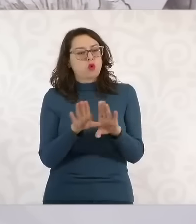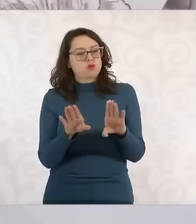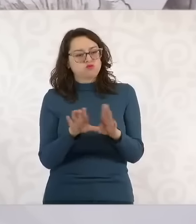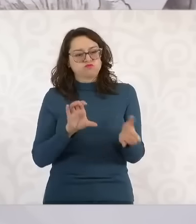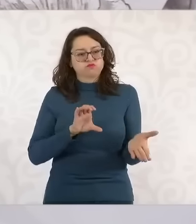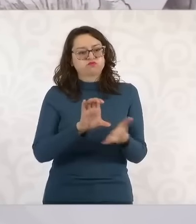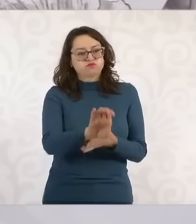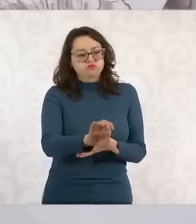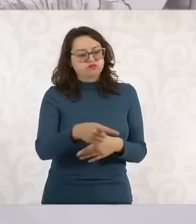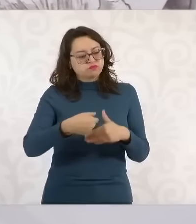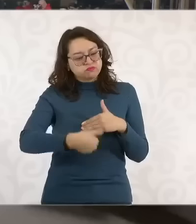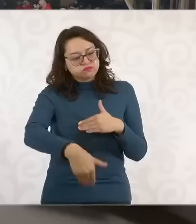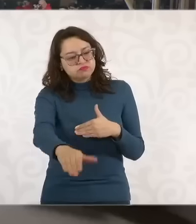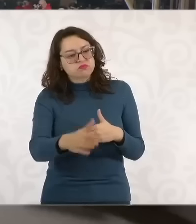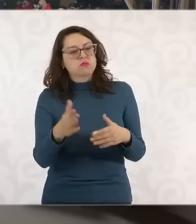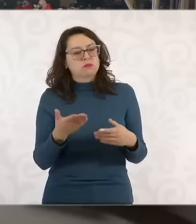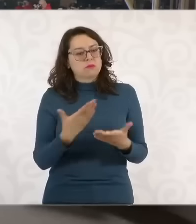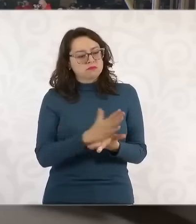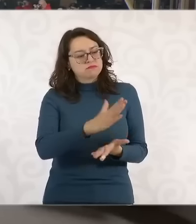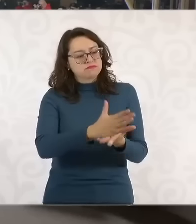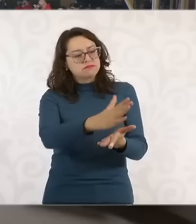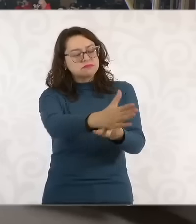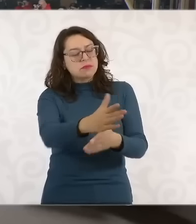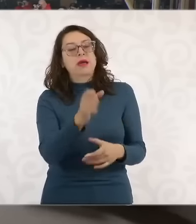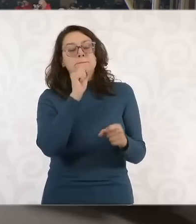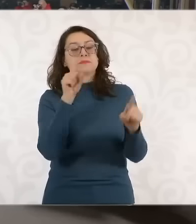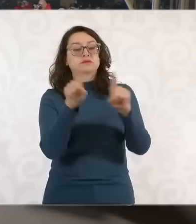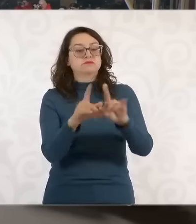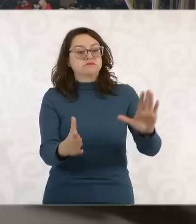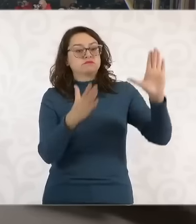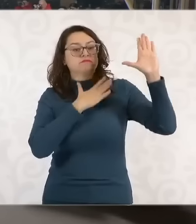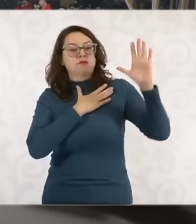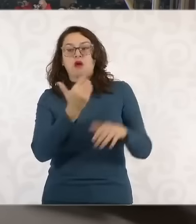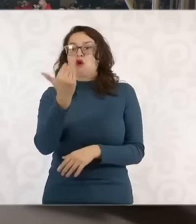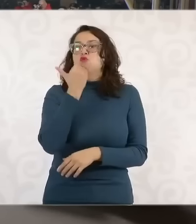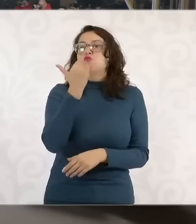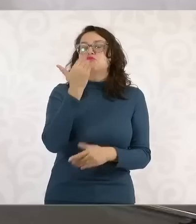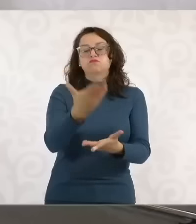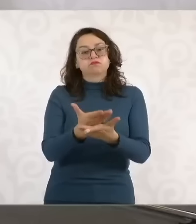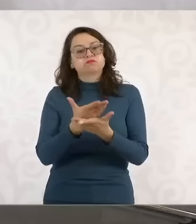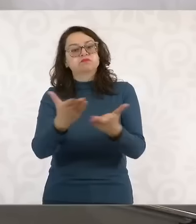nuestro compromiso con la alimentación y con el futuro de las familias y comunidades mexicanas.